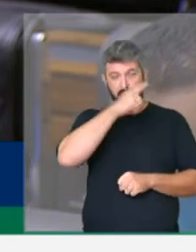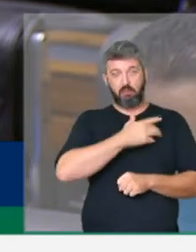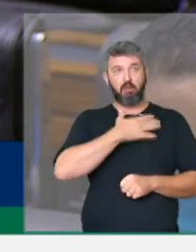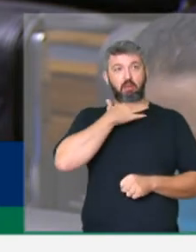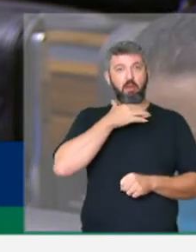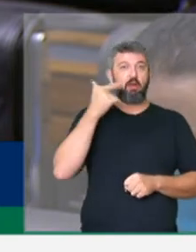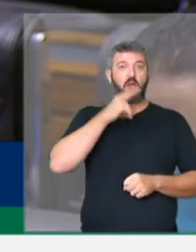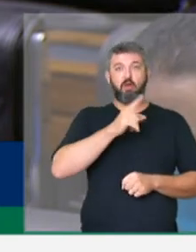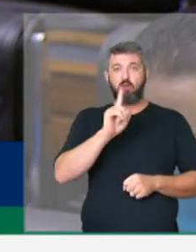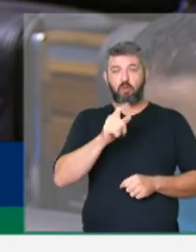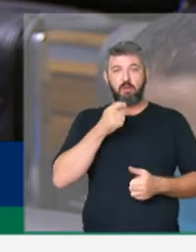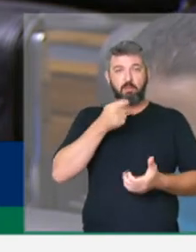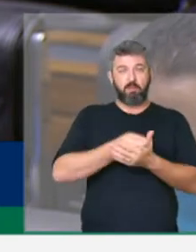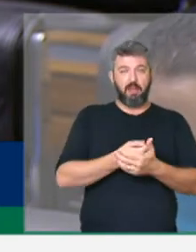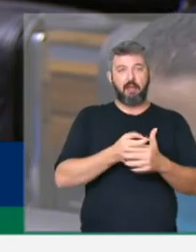PREOCUPAÇÃO INCLUSIVE DO MEU AMIGO DEPUTADO HENRIQUE